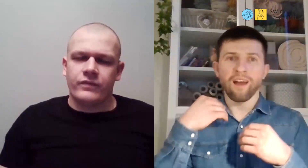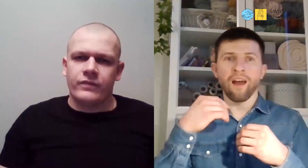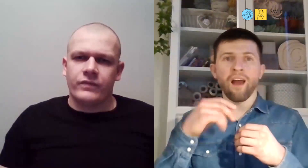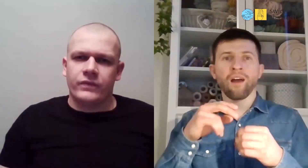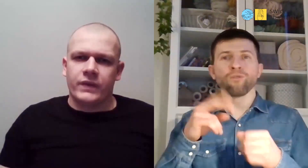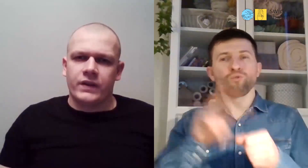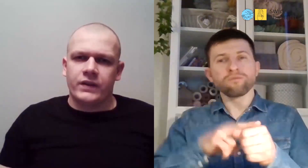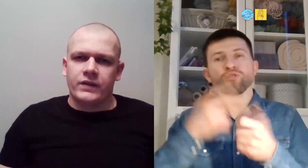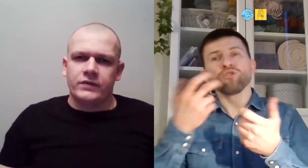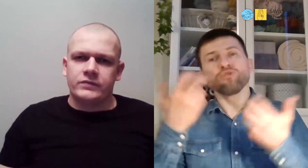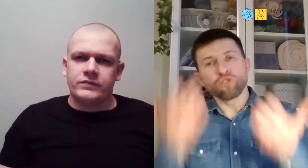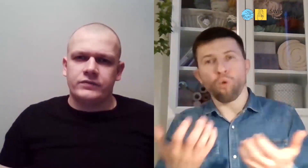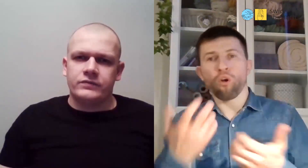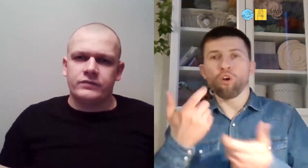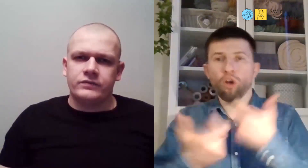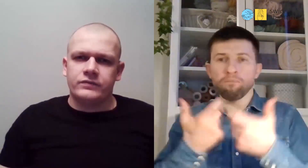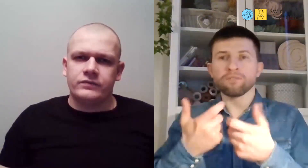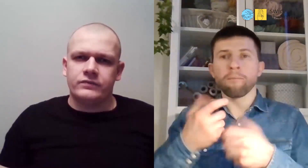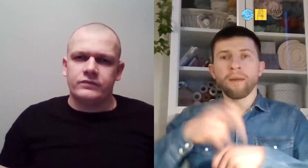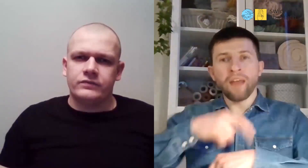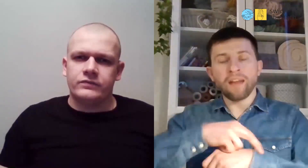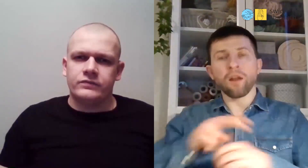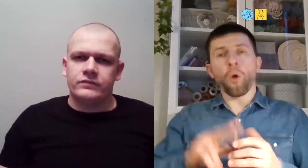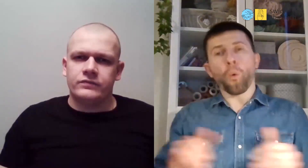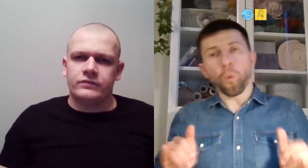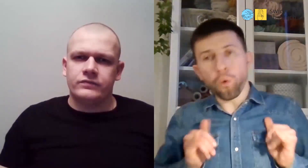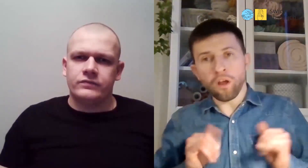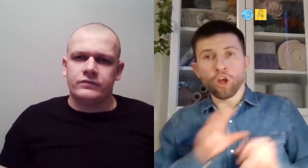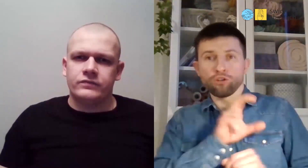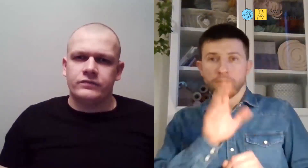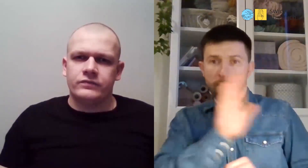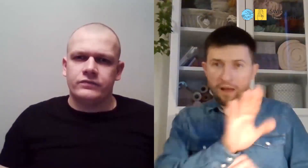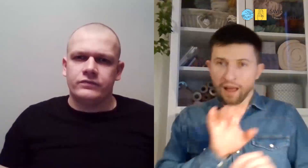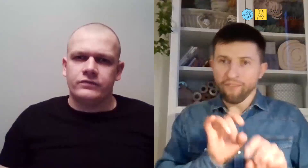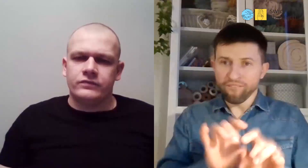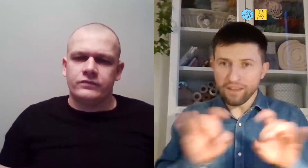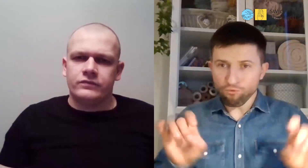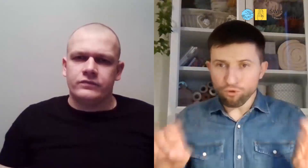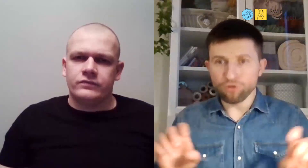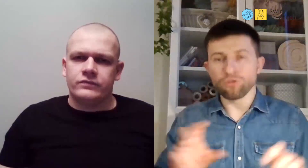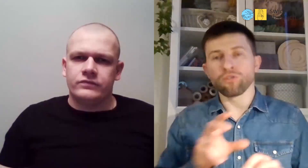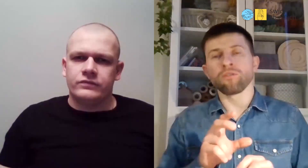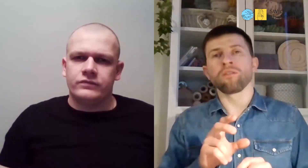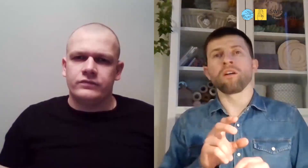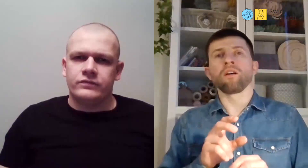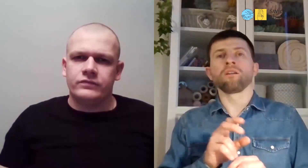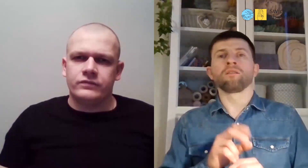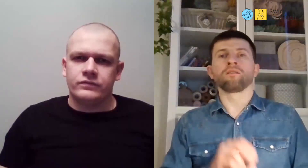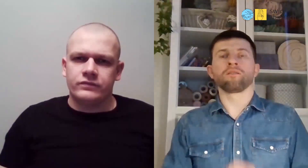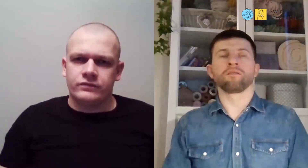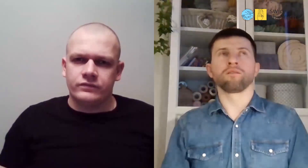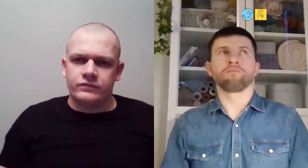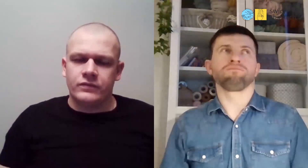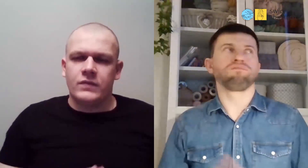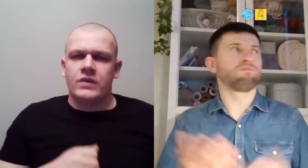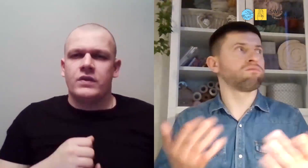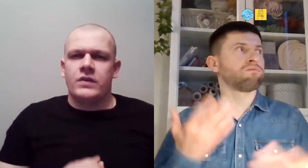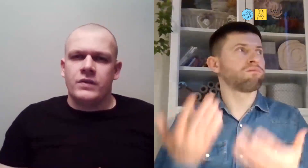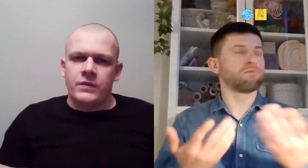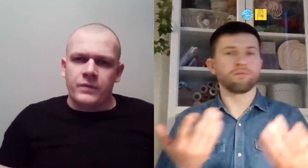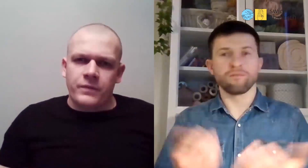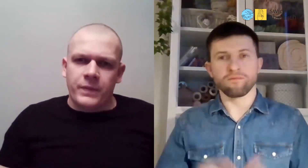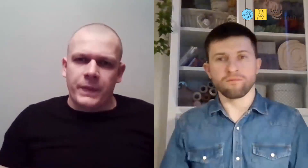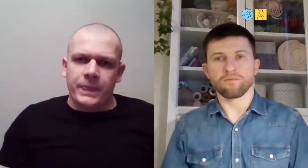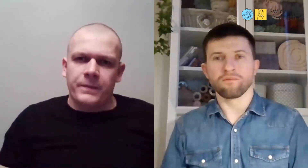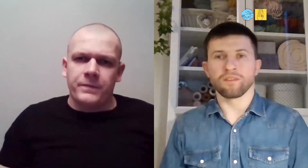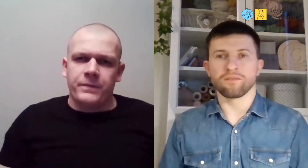żeby na wszelki wypadek sprawdzić, czy mają wirusa.